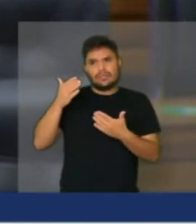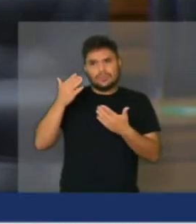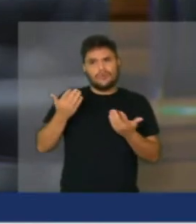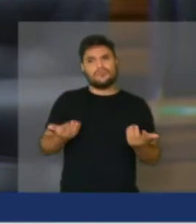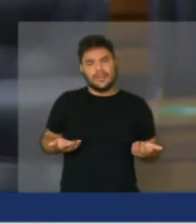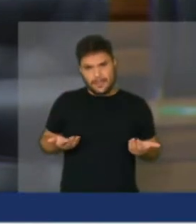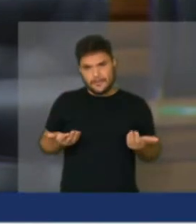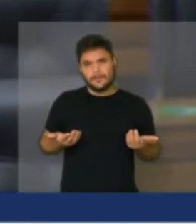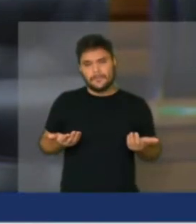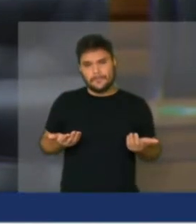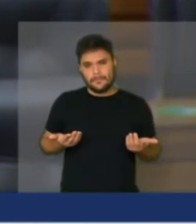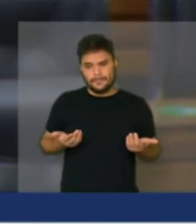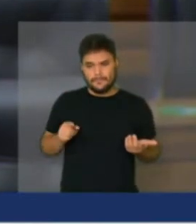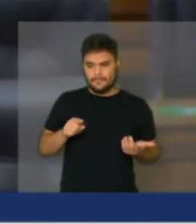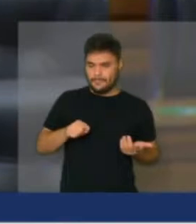EXTREMAMENTE JUSTIFICÁVEL. A DESCONFIANÇA É PROFUNDA, PORTANTO O MINISTRO TEM QUE VIR AQUI E ESTÁ NO REGIMENTO,